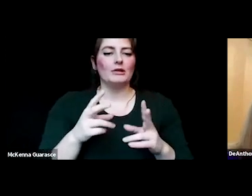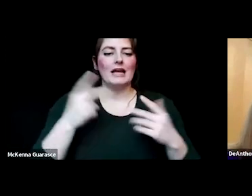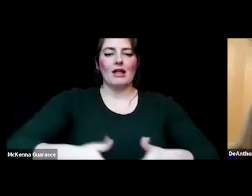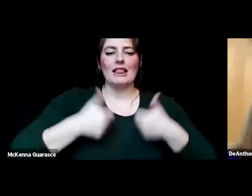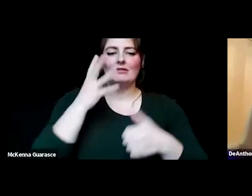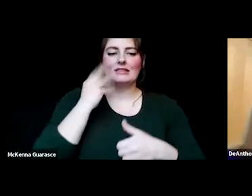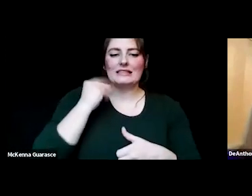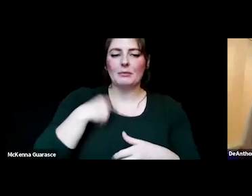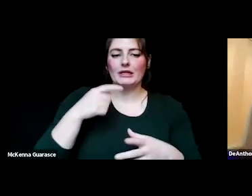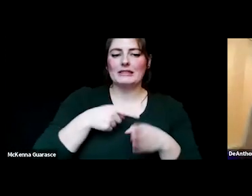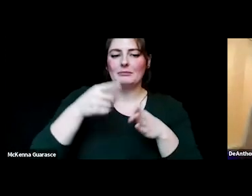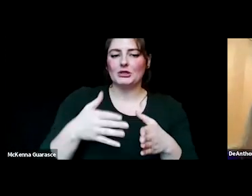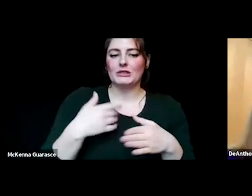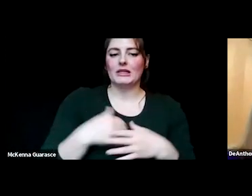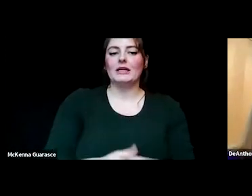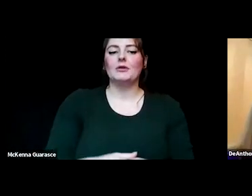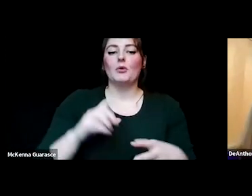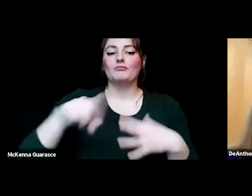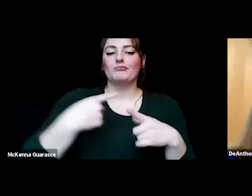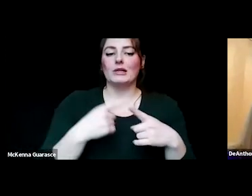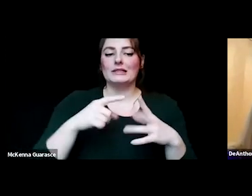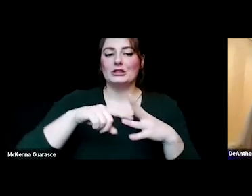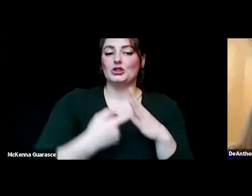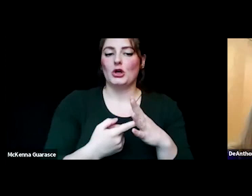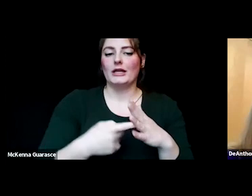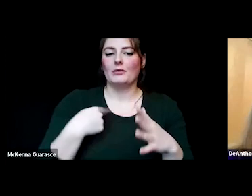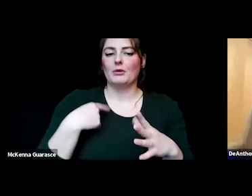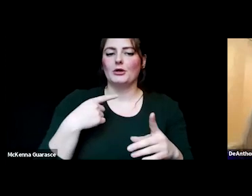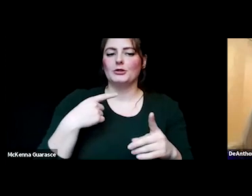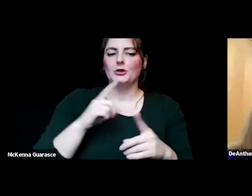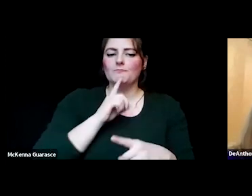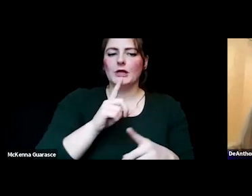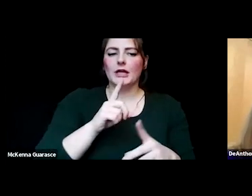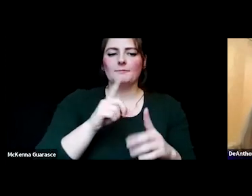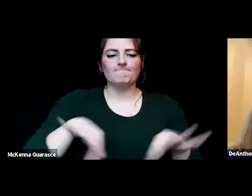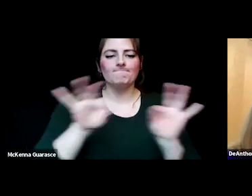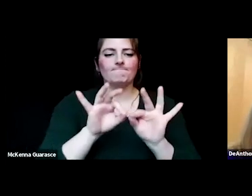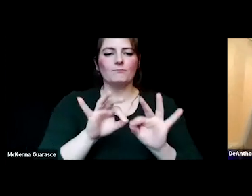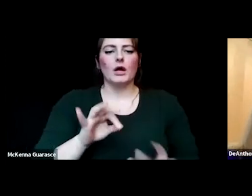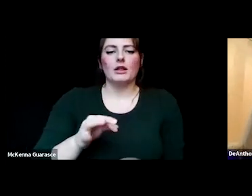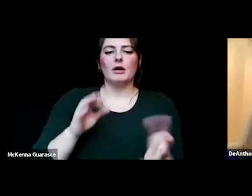DeAnthony era nuestro único TSC, fue muy dedicado y colaboró con nuestros socios externos